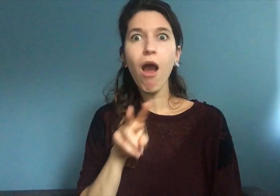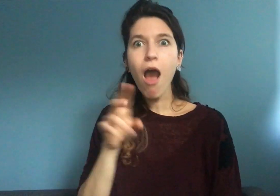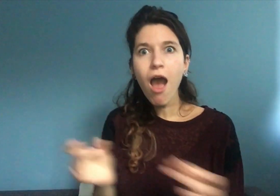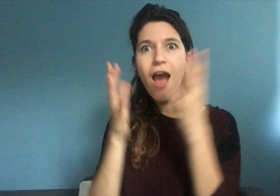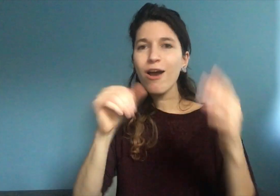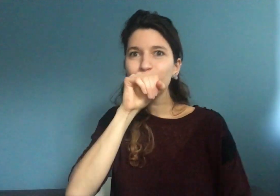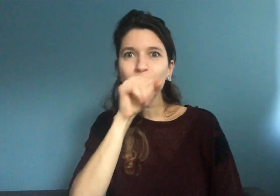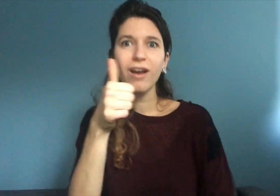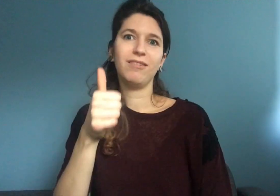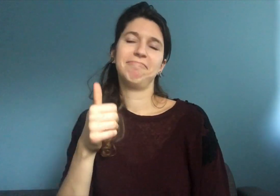Leur faire découvrir et ils pourraient adorer!